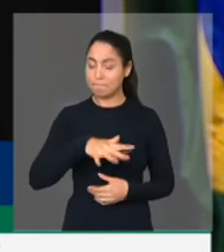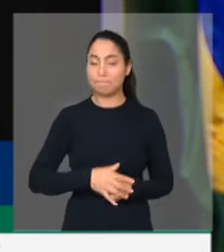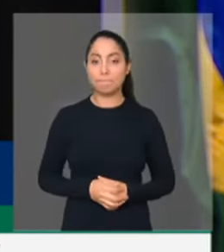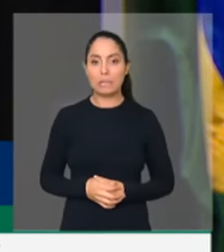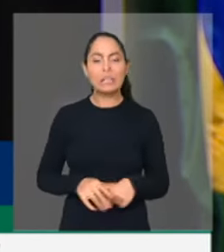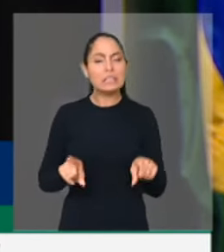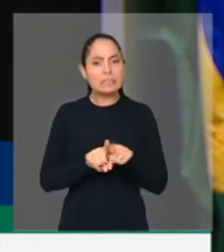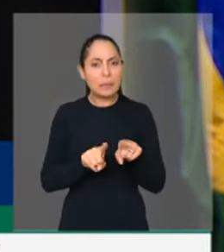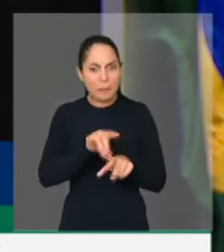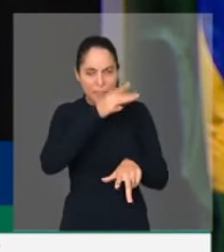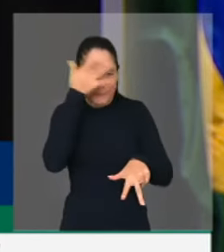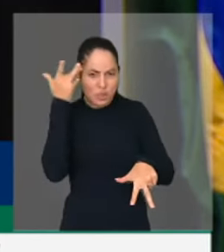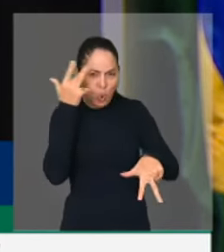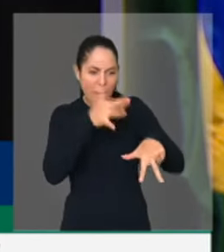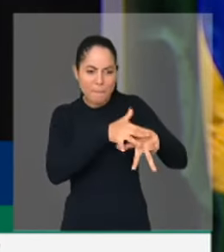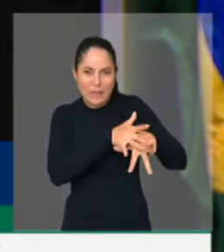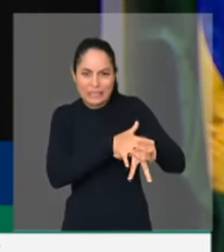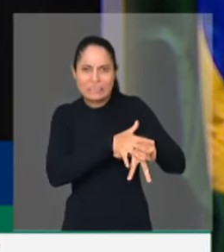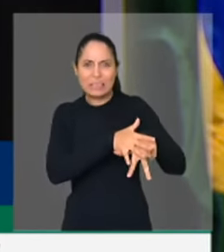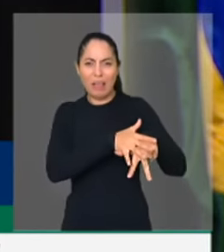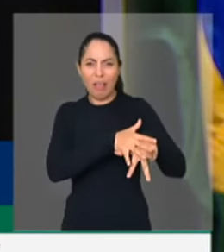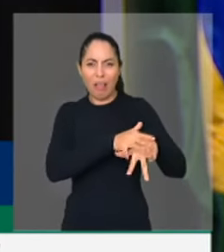ESPERA DE UM LEITO DE TERAPIA INTENSIVA.... EVIDENCIANDO... O TRÁGICO COLAPSO DO SISTEMA